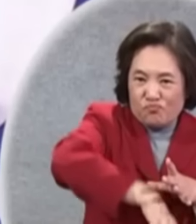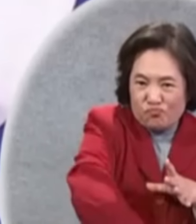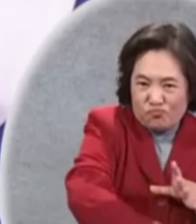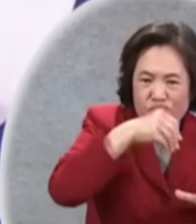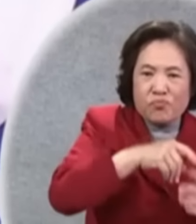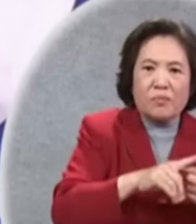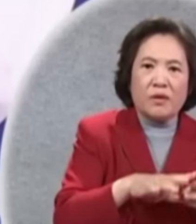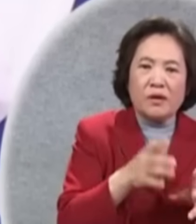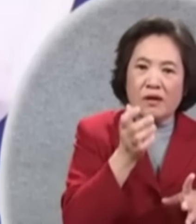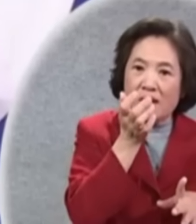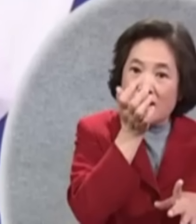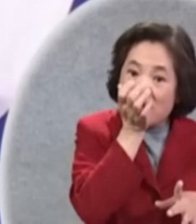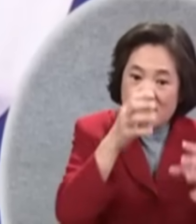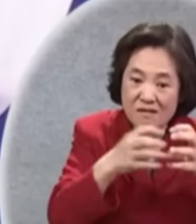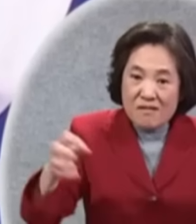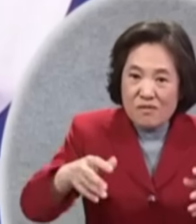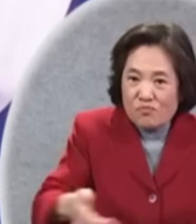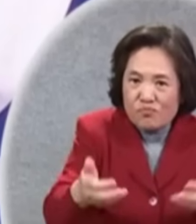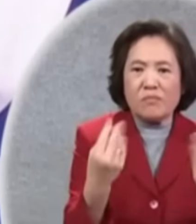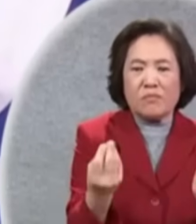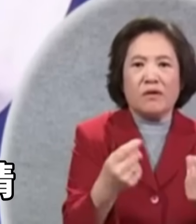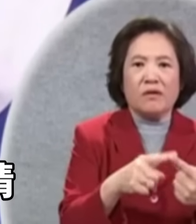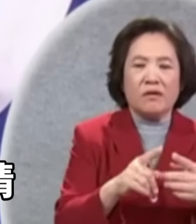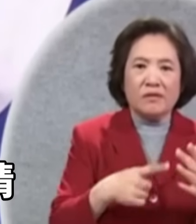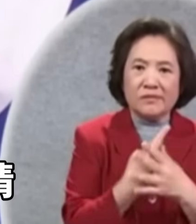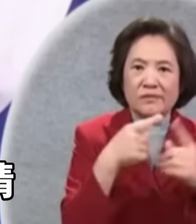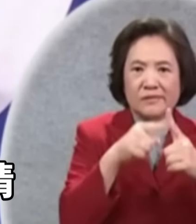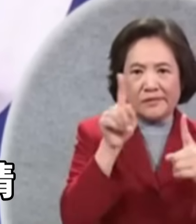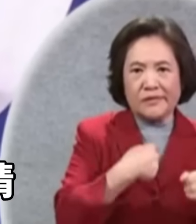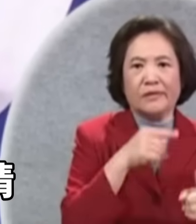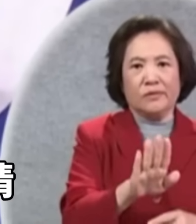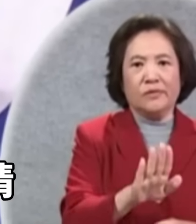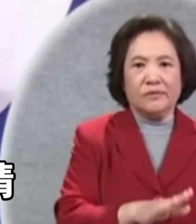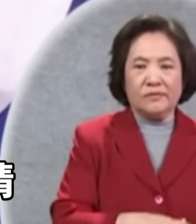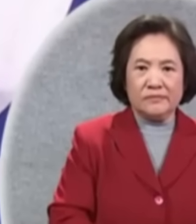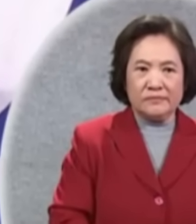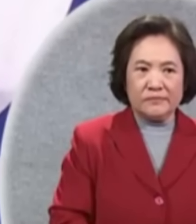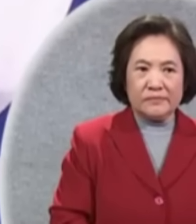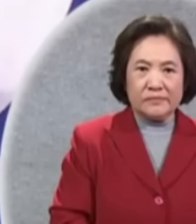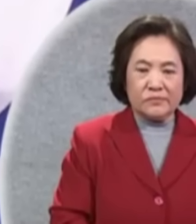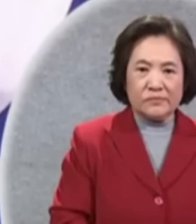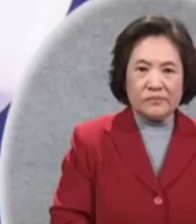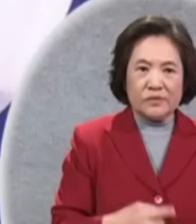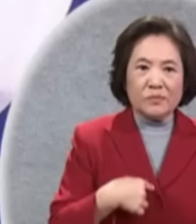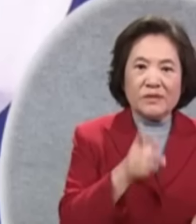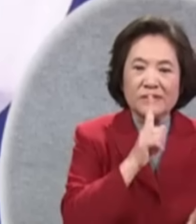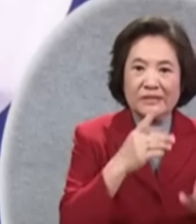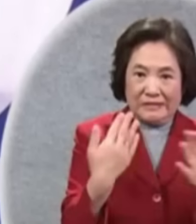我們唯一有就是人才 所以我們必須要講清楚一件事情 臺灣人民